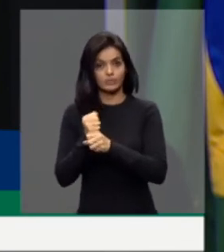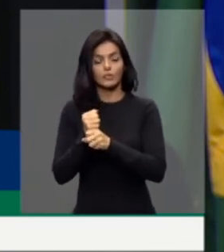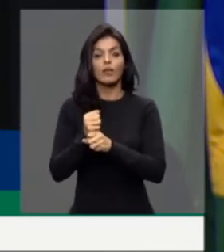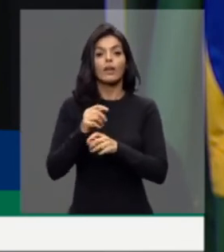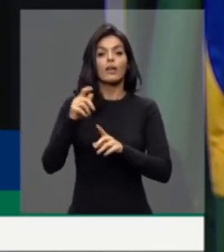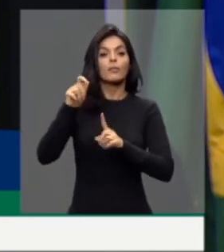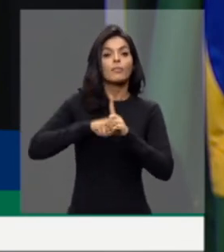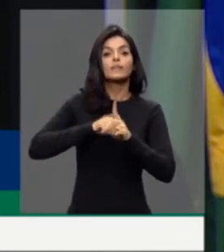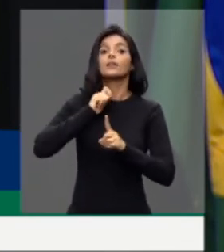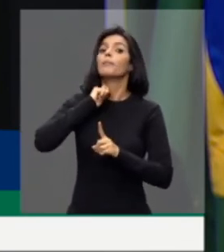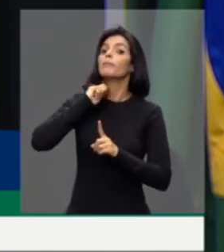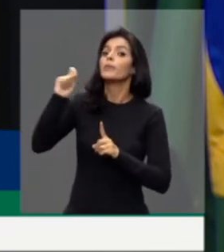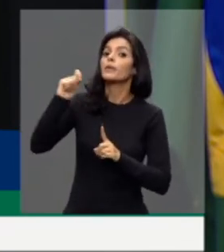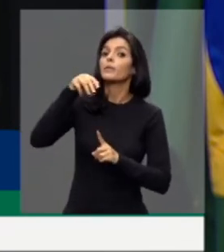PODE PERDURAR POR SETE, OITO ANOS PELAS REGRAS QUE FORAM